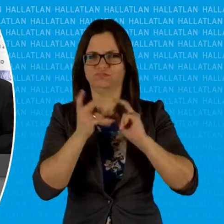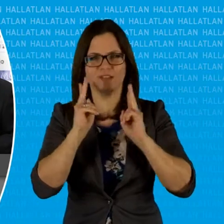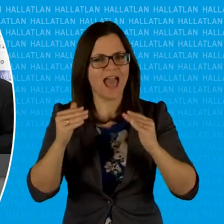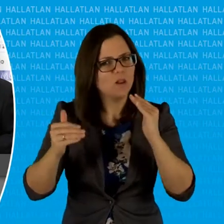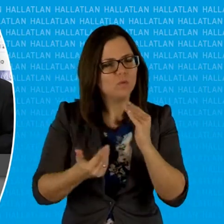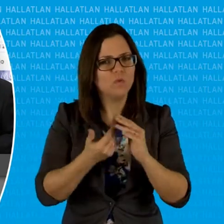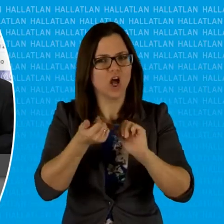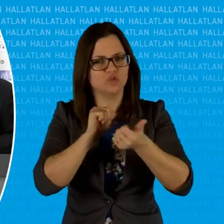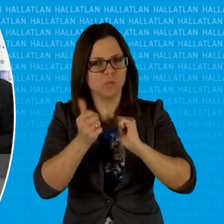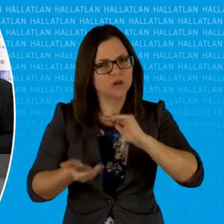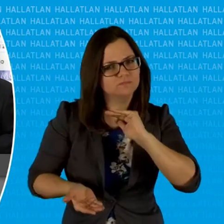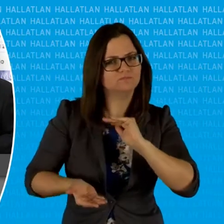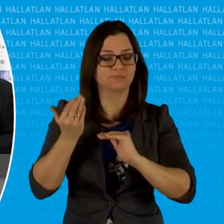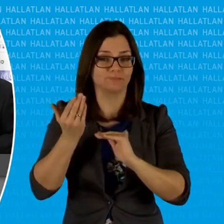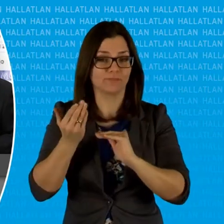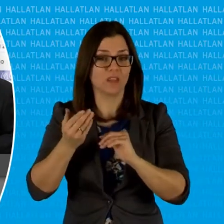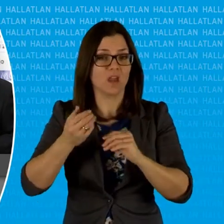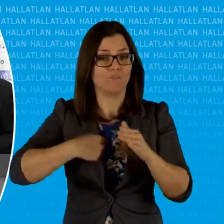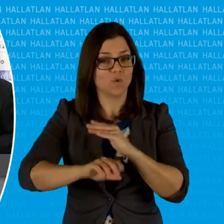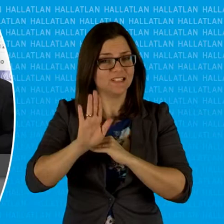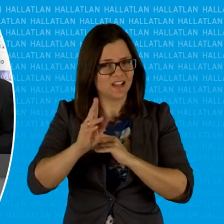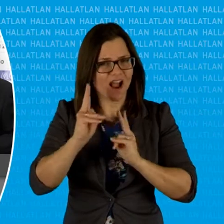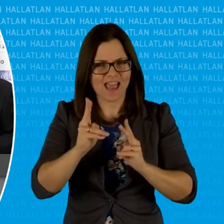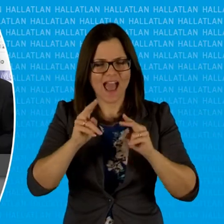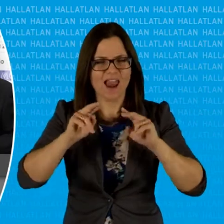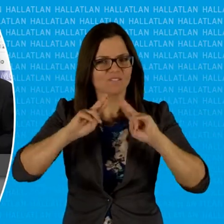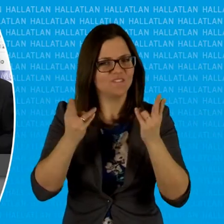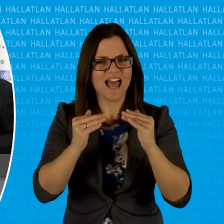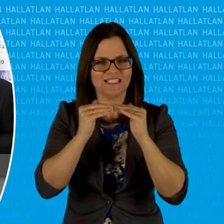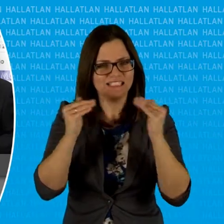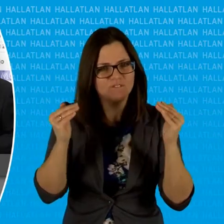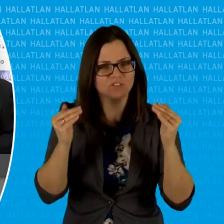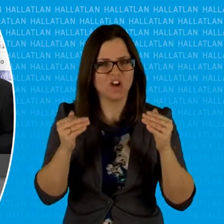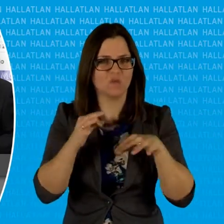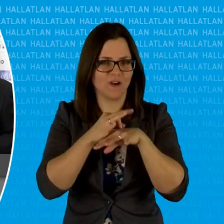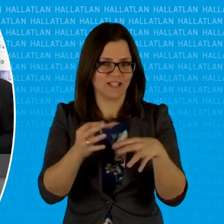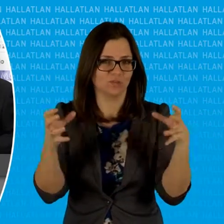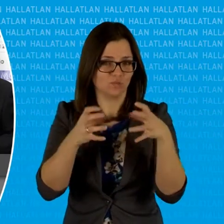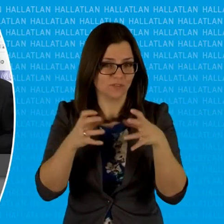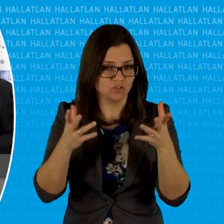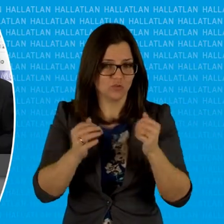újra a sport kerüljön az előtérbe. A foci megérdemel egy világszínvonalú vezető testületet.